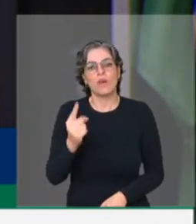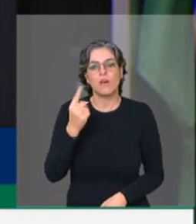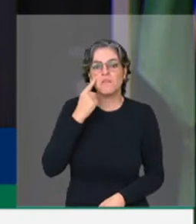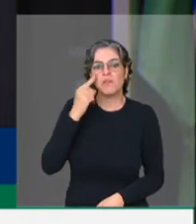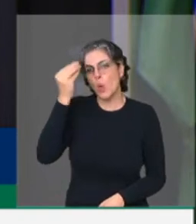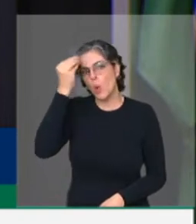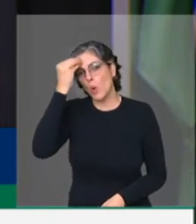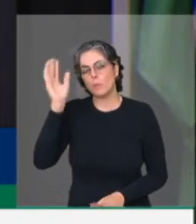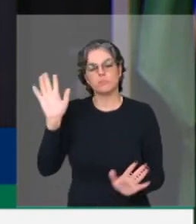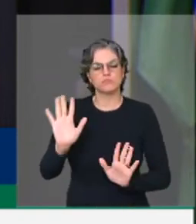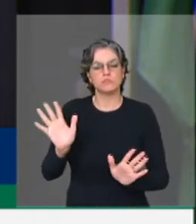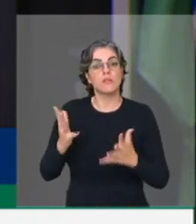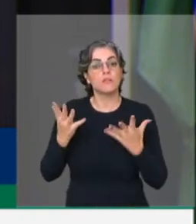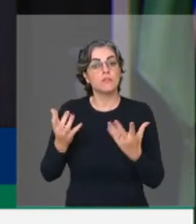DE ENFRENTAR O PROBLEMA E AJUDAR TODOS BRASILEIROS E